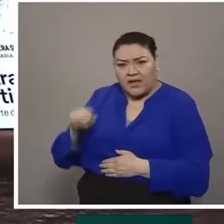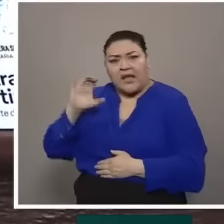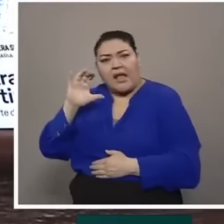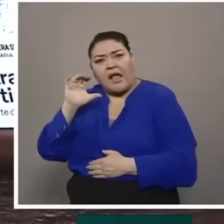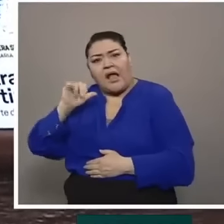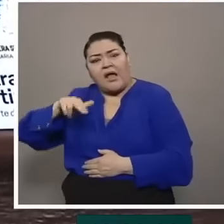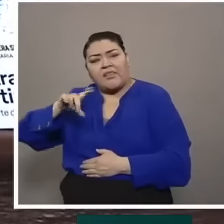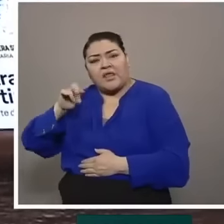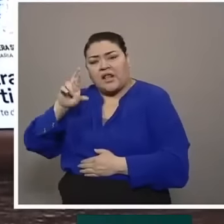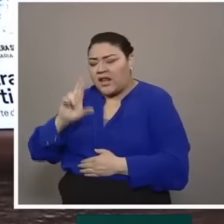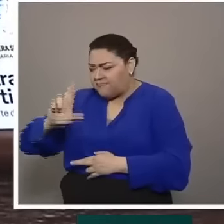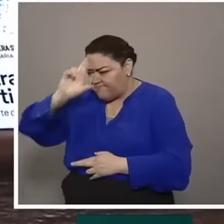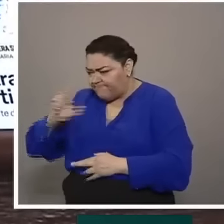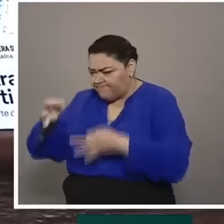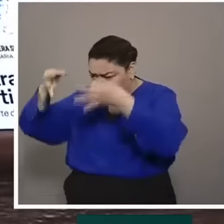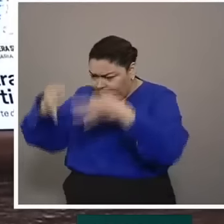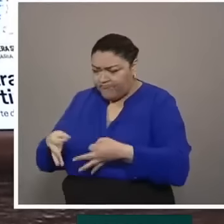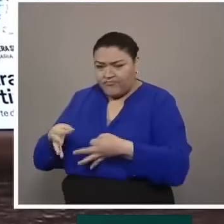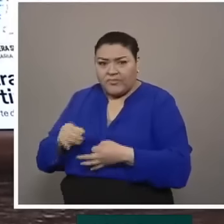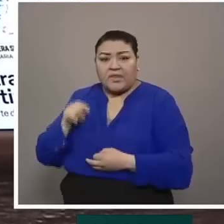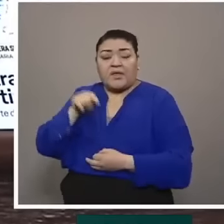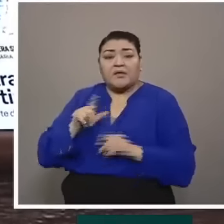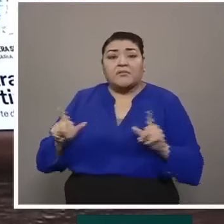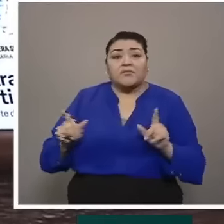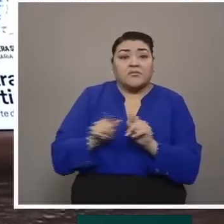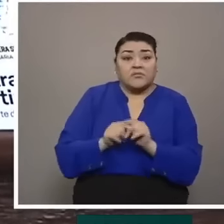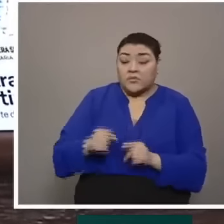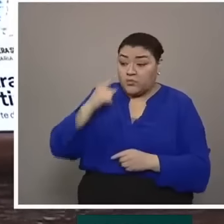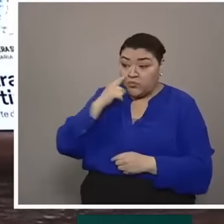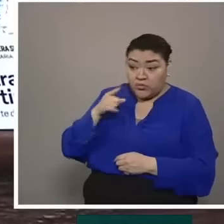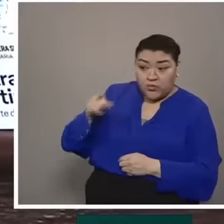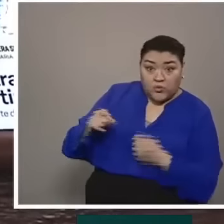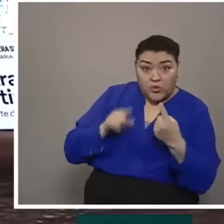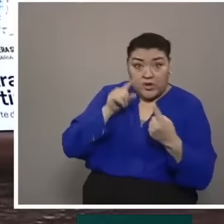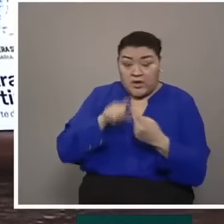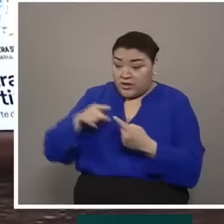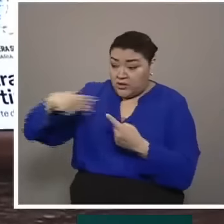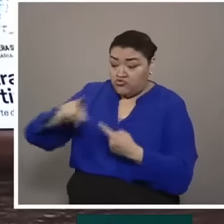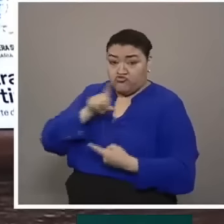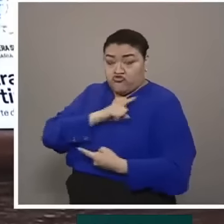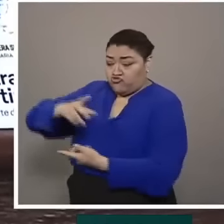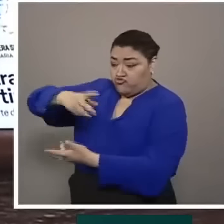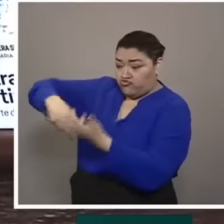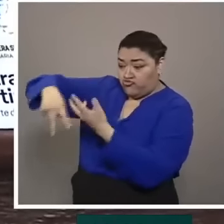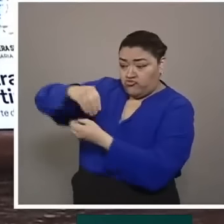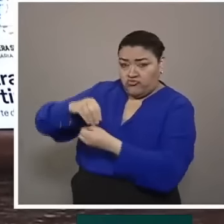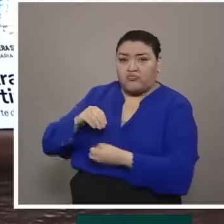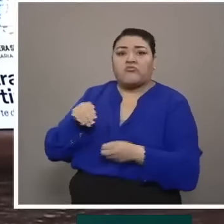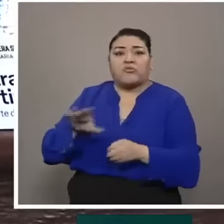proyecto concluye que en cuanto a esa pretensión específica se debe sobreseer el juicio en ese